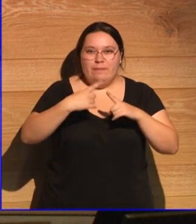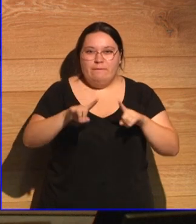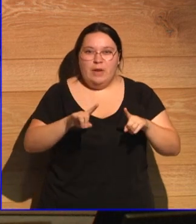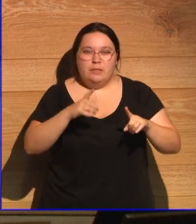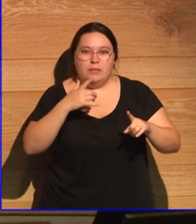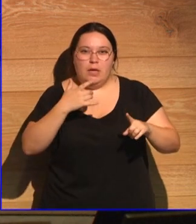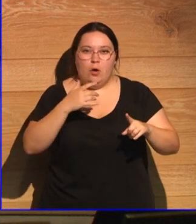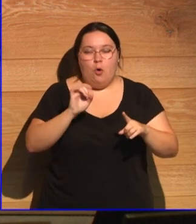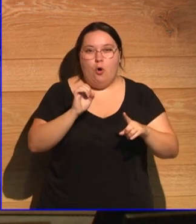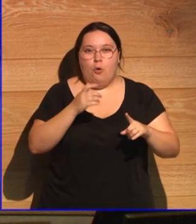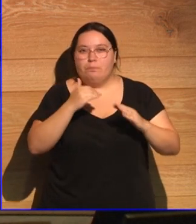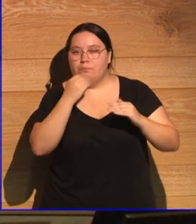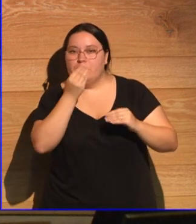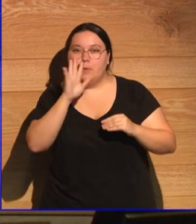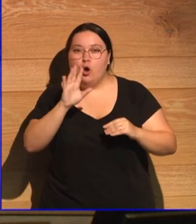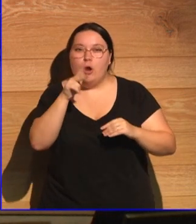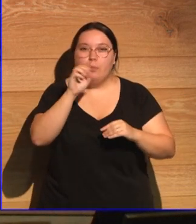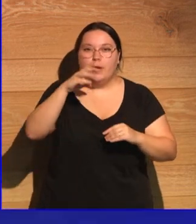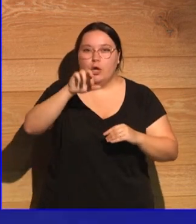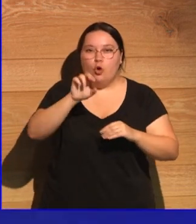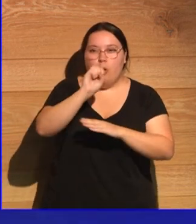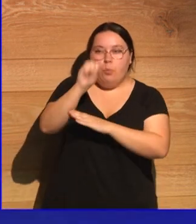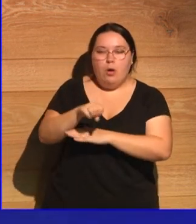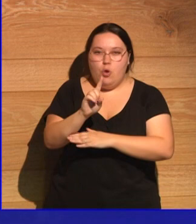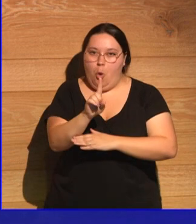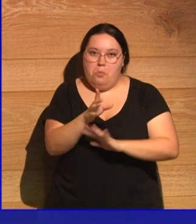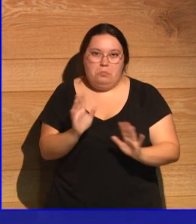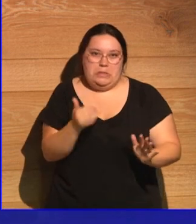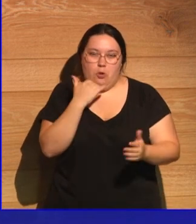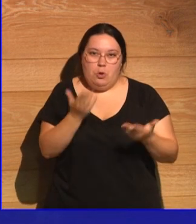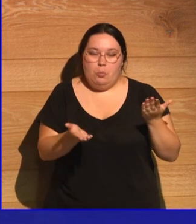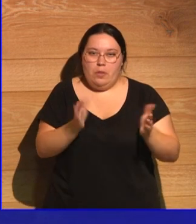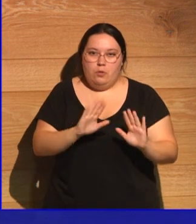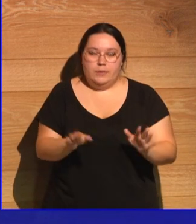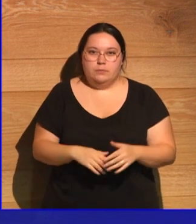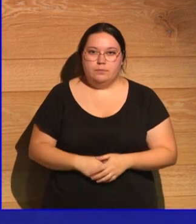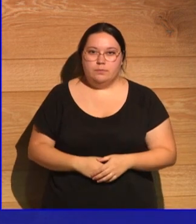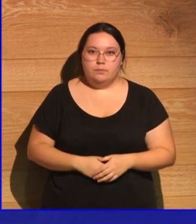No es por eso, no es una comparación, dependía del momento.